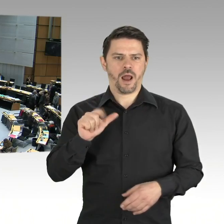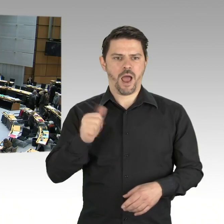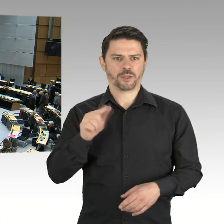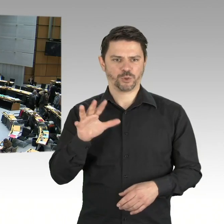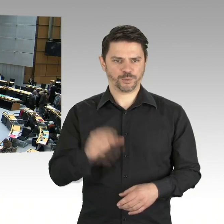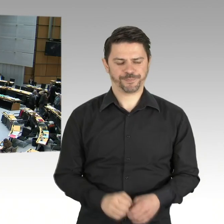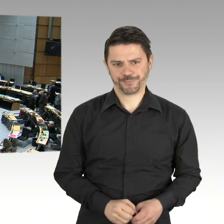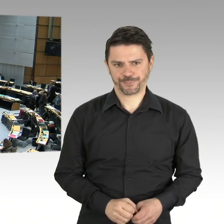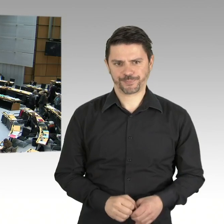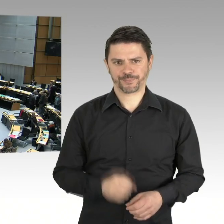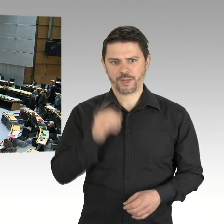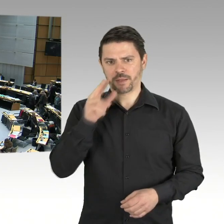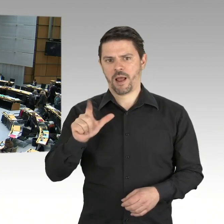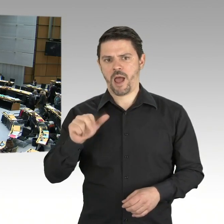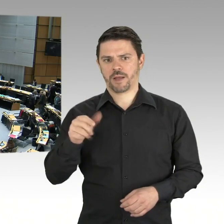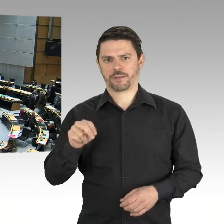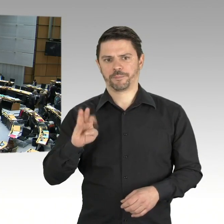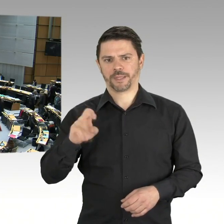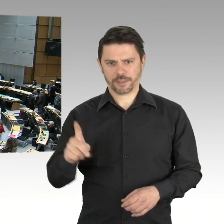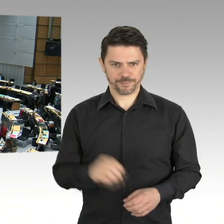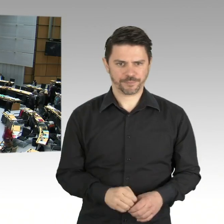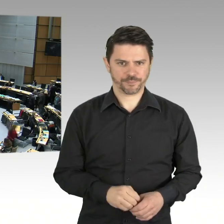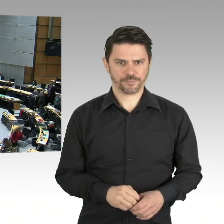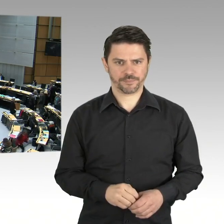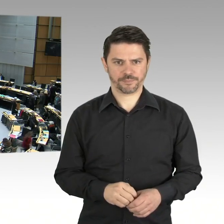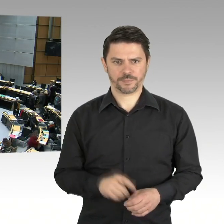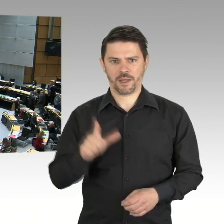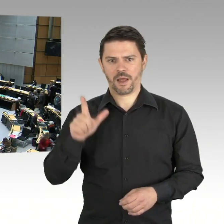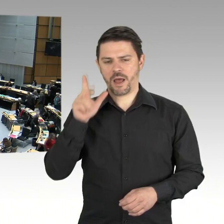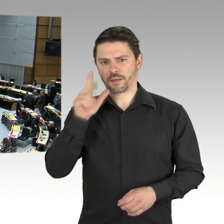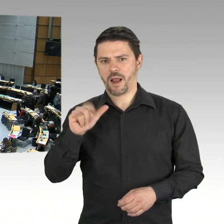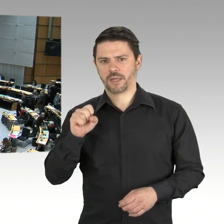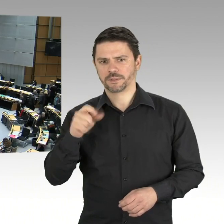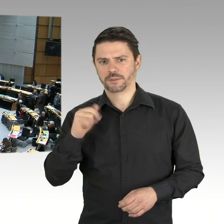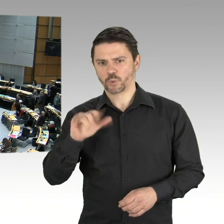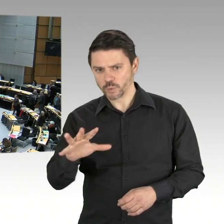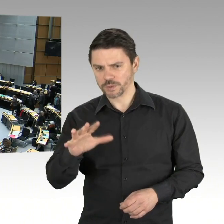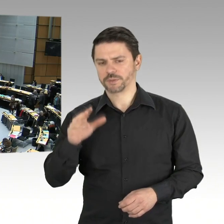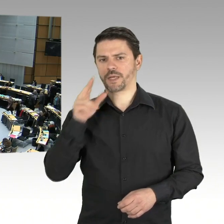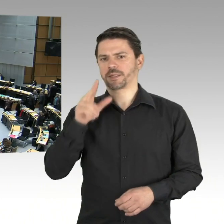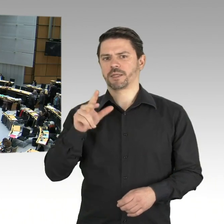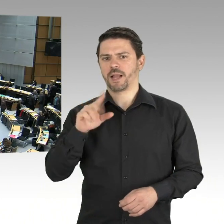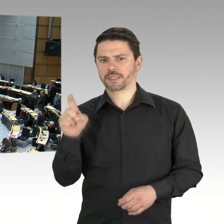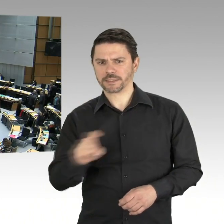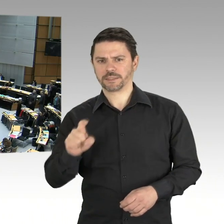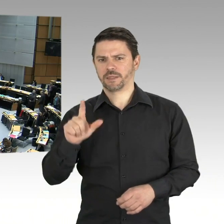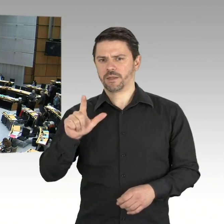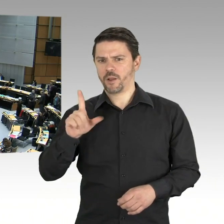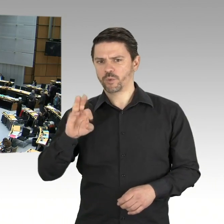Herr Benedikt Lux. Frau Sibylle Meister. Herr Heiko Melzer. Herr Herbert Mohr.